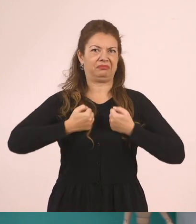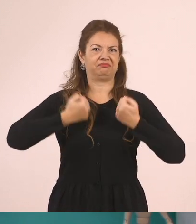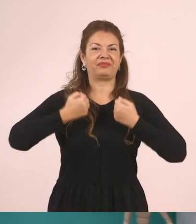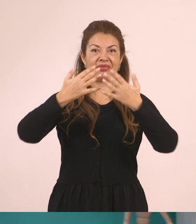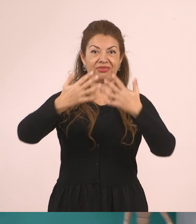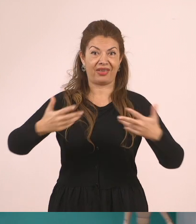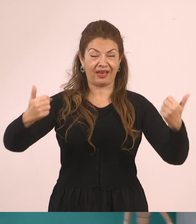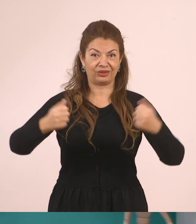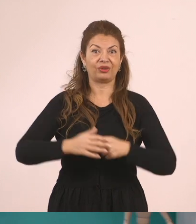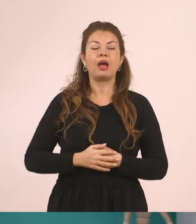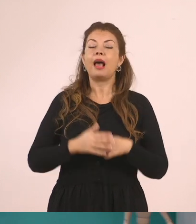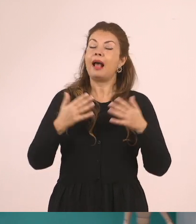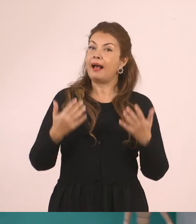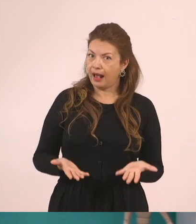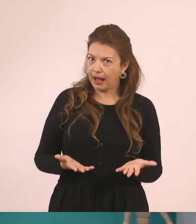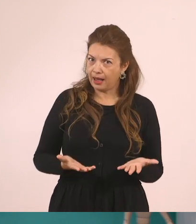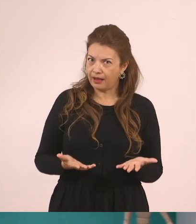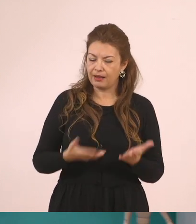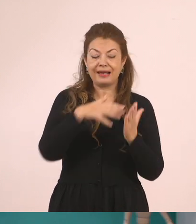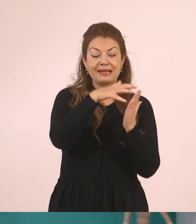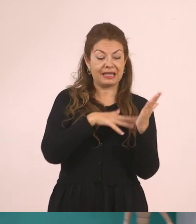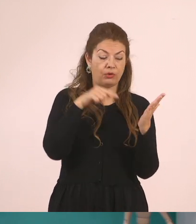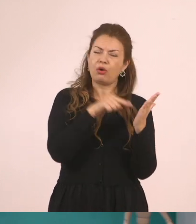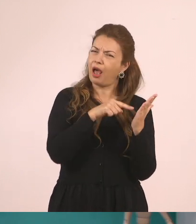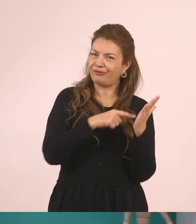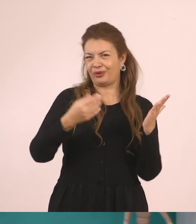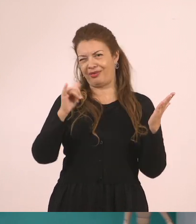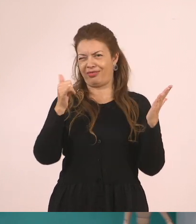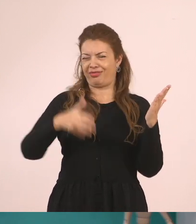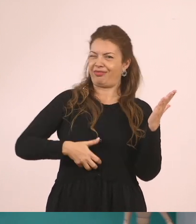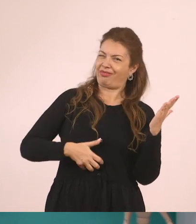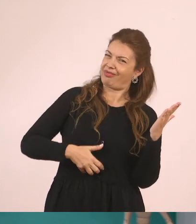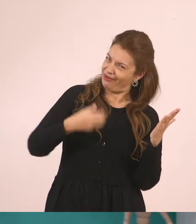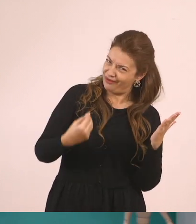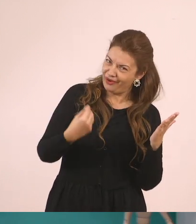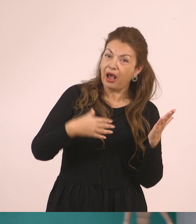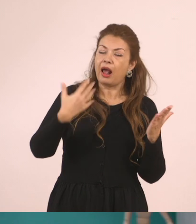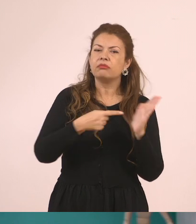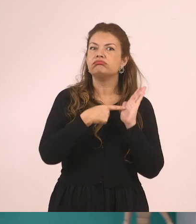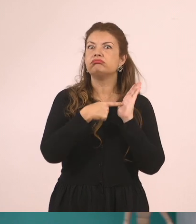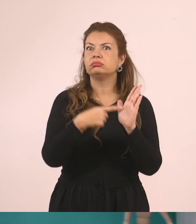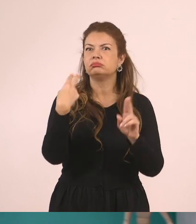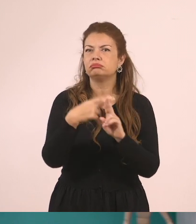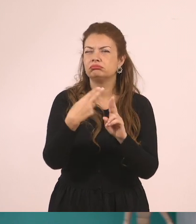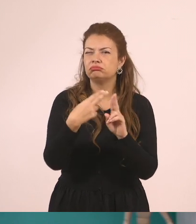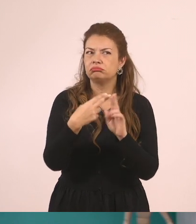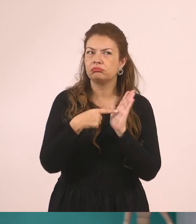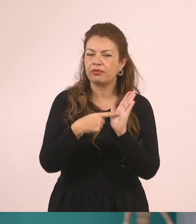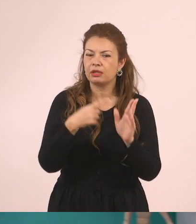Θα το ζωντανεύαμε, αλλά πέρα από το ότι το κείμενο αυτό έχει λίγο χιούμορ, θέλει να μας περάσει ένα πολύ σπουδαίο μήνυμα.